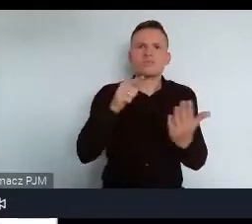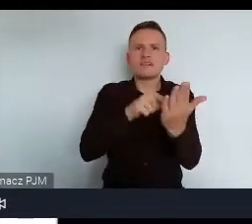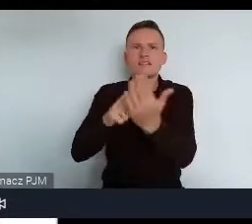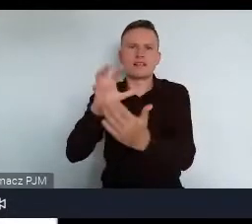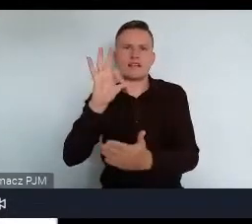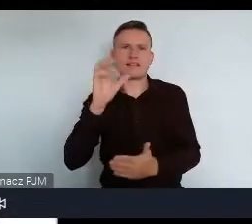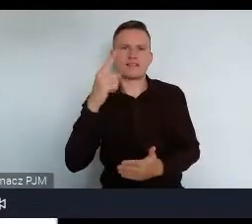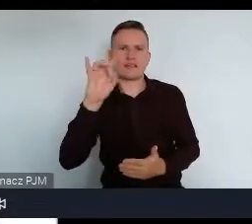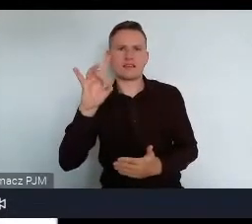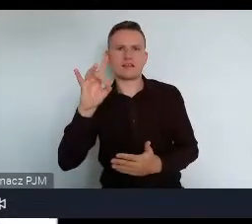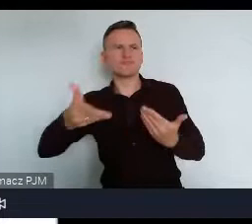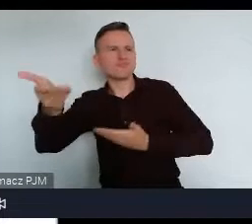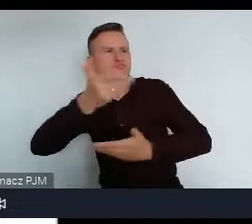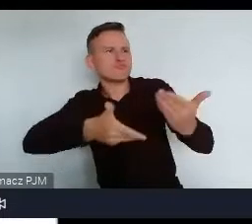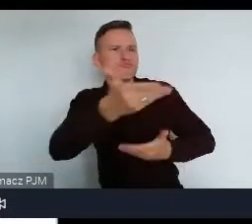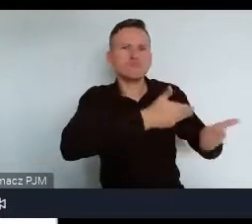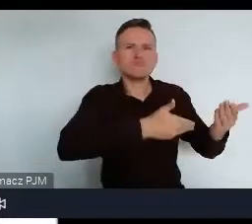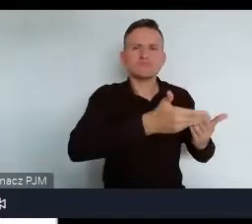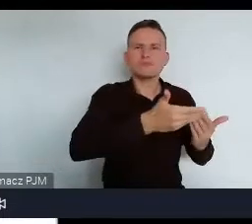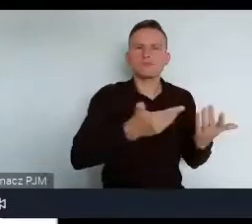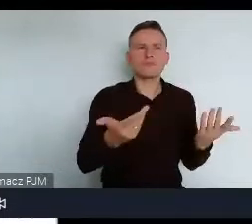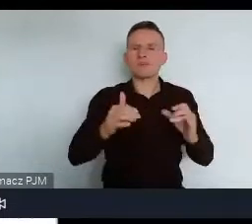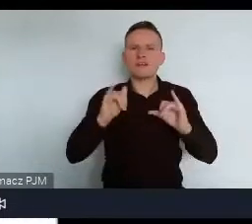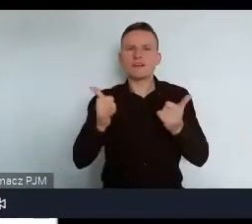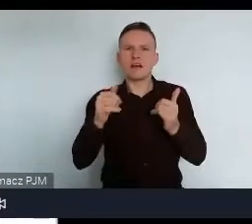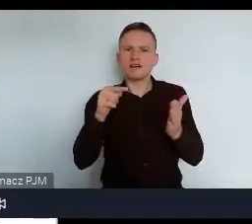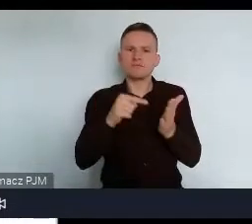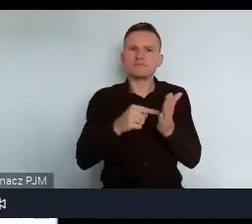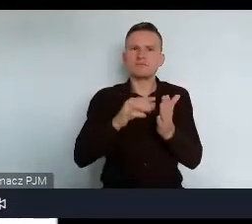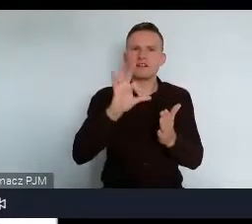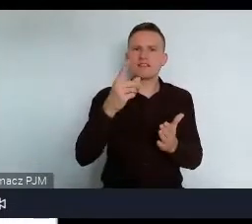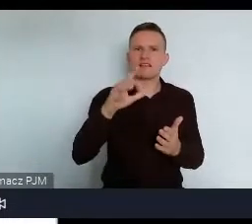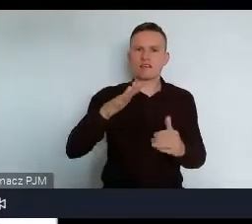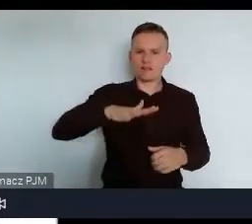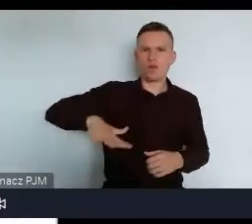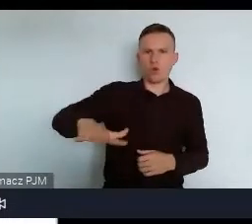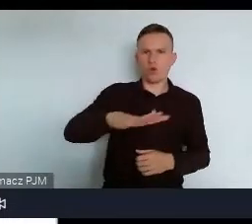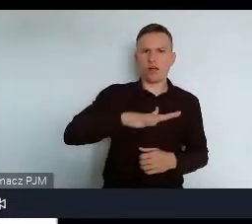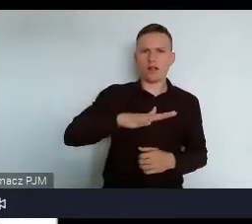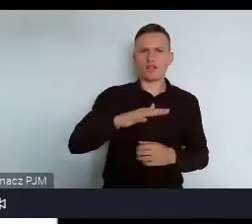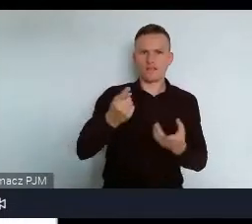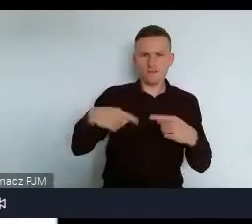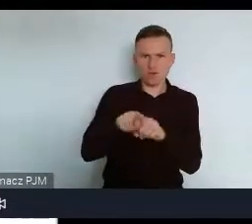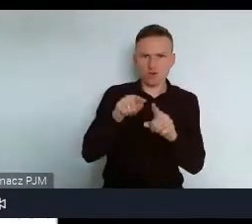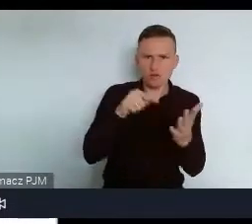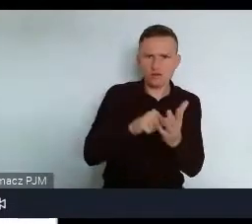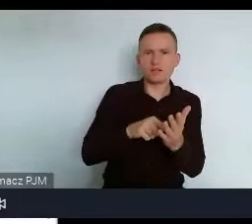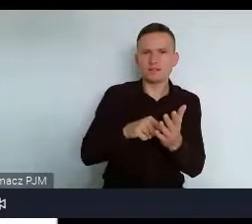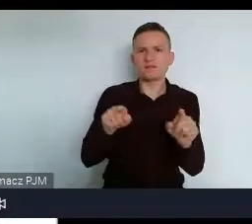i przyczynić się do ich osiągnięcia na poziomie lokalnym i wspólnym, przyczyni się także do realizacji